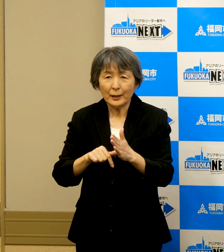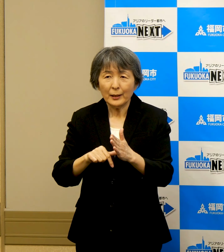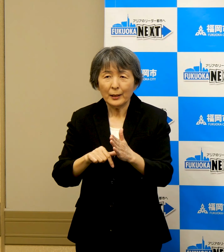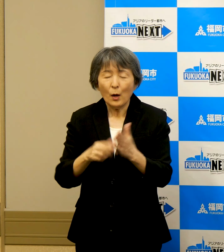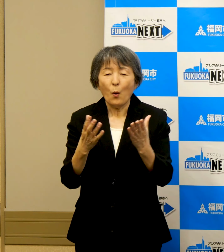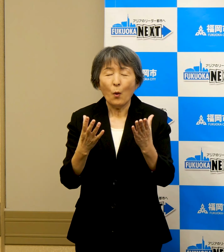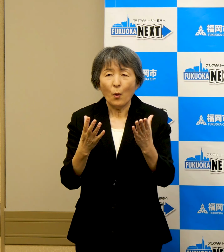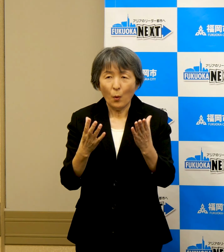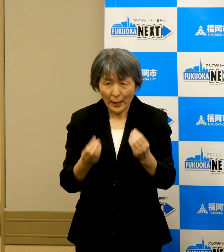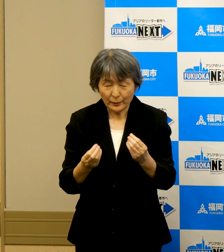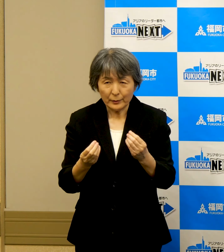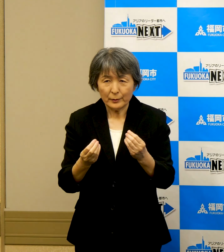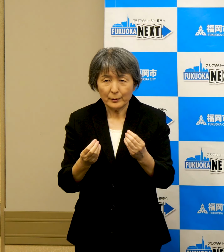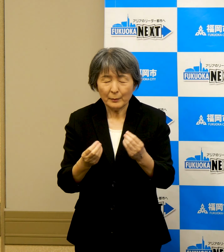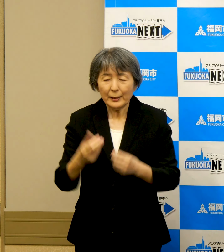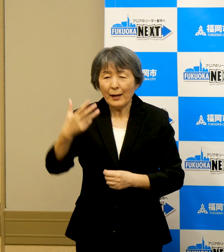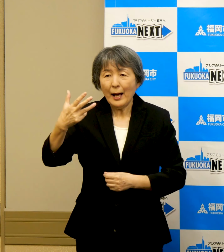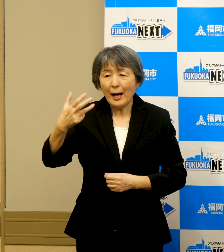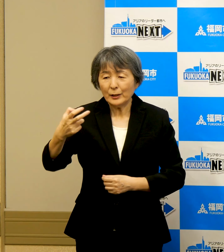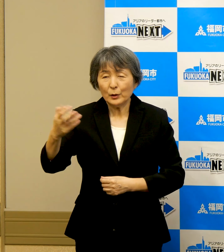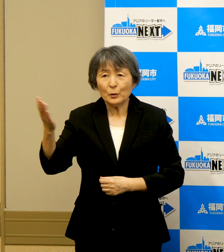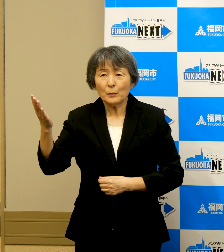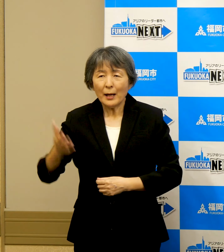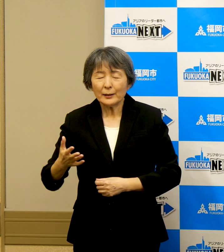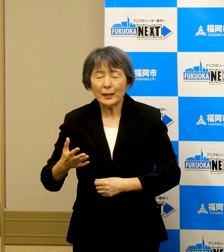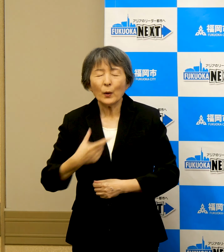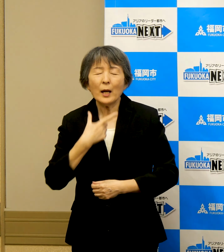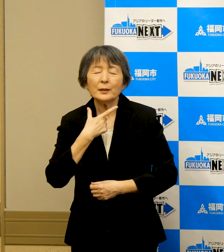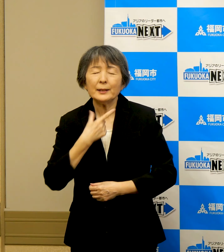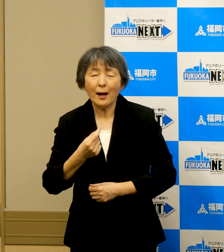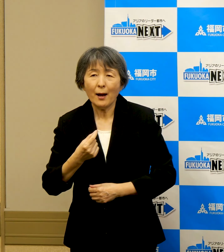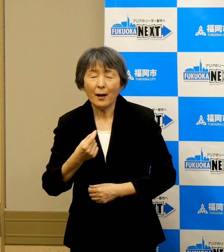そして8割の方が接種したいというならば